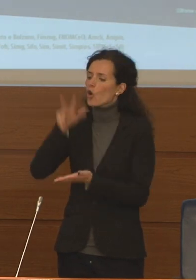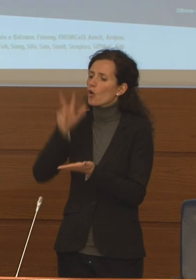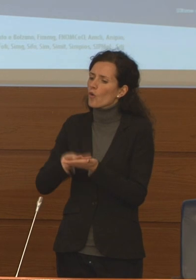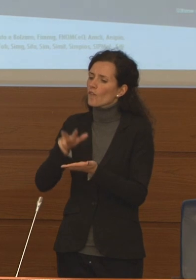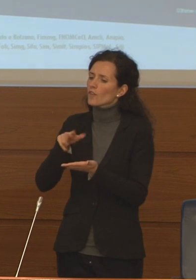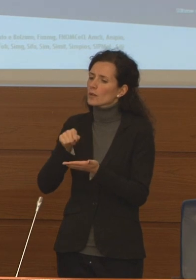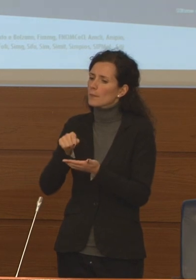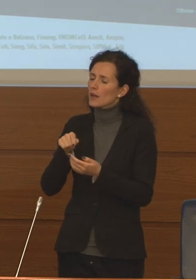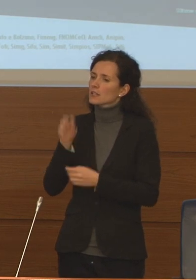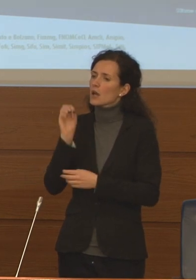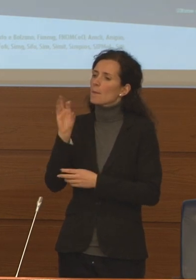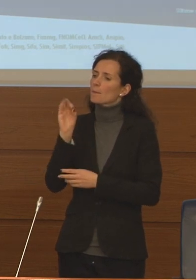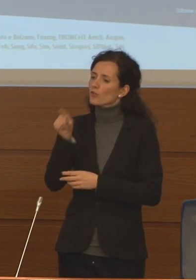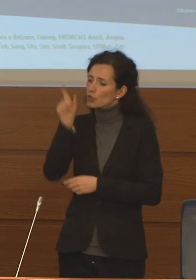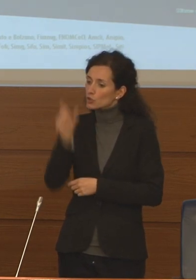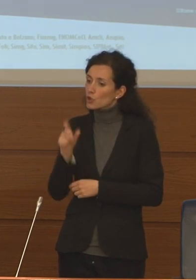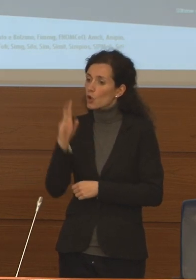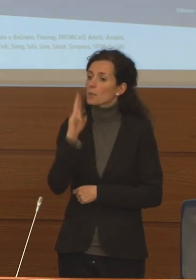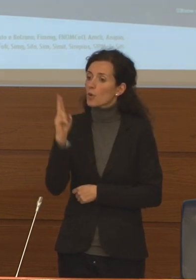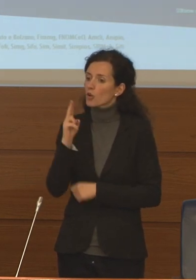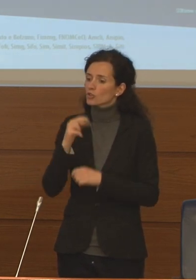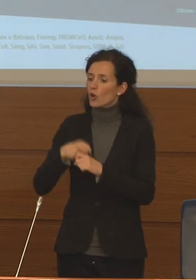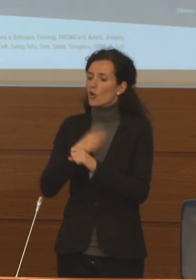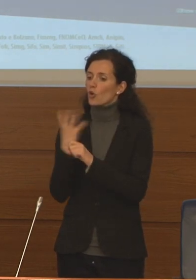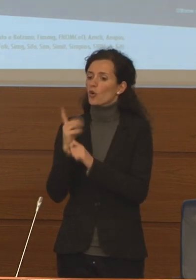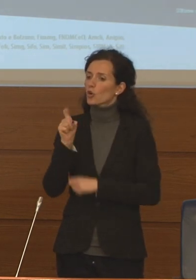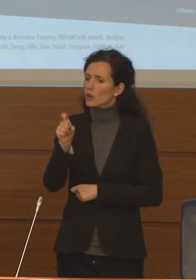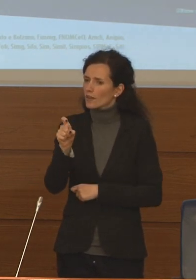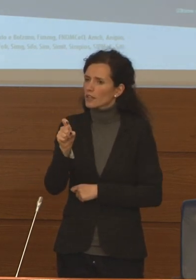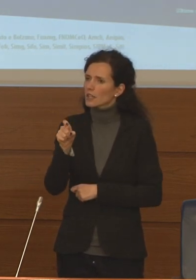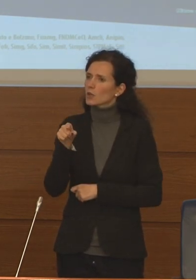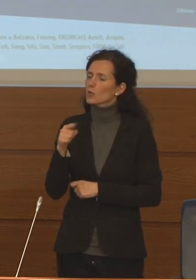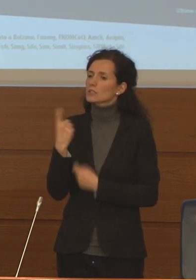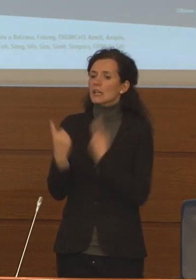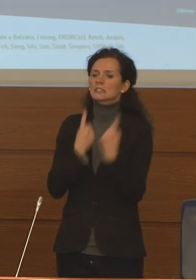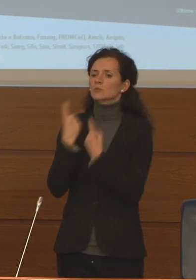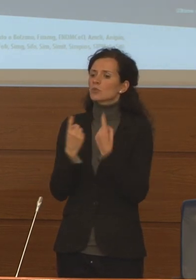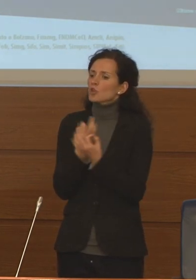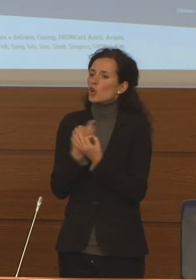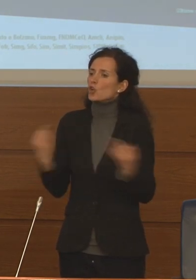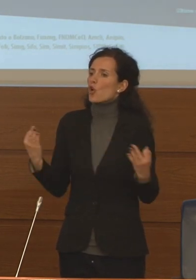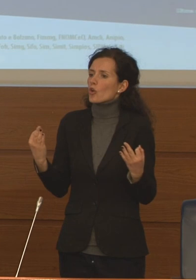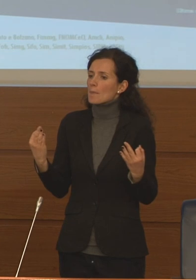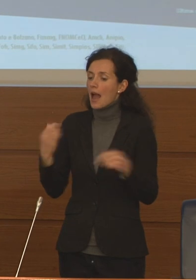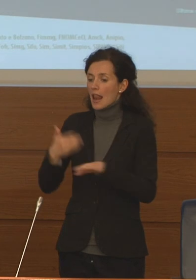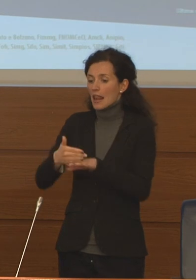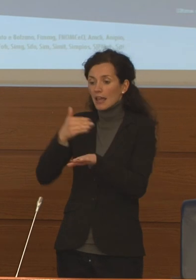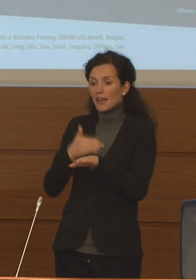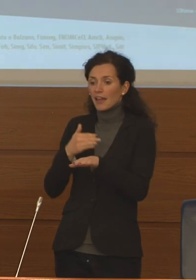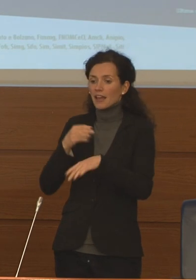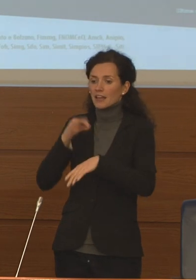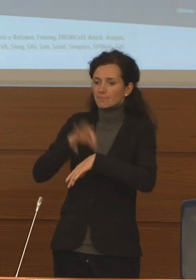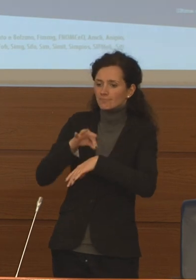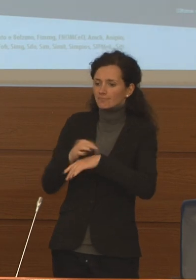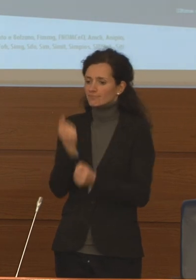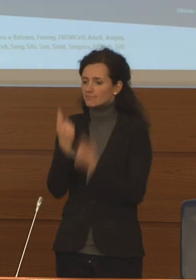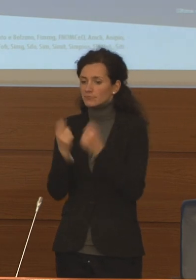professore per coronavirus in situazione per così dire normale senza pregresse malattie